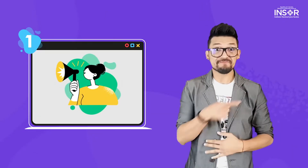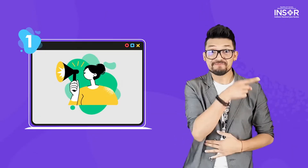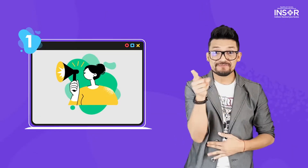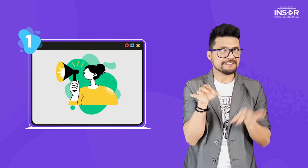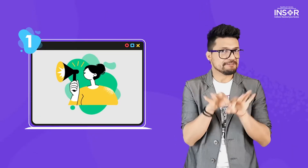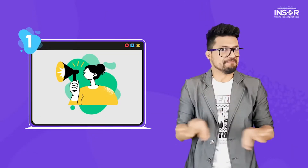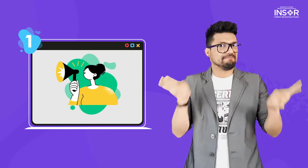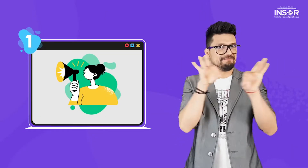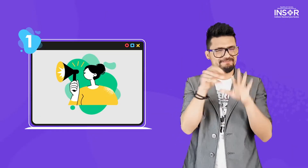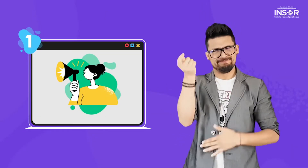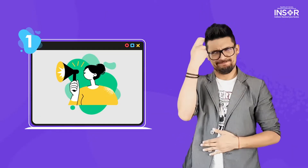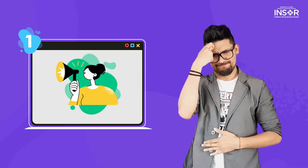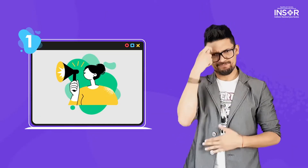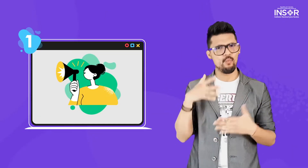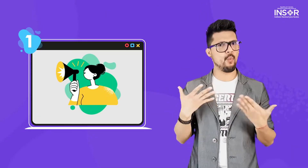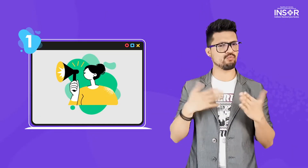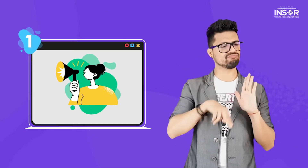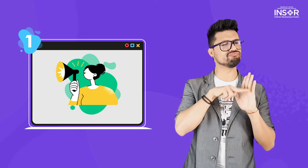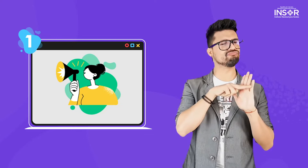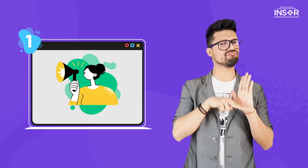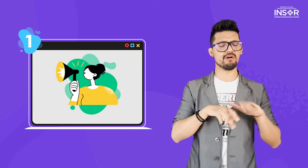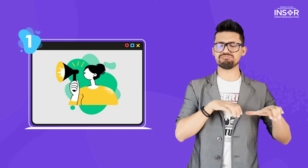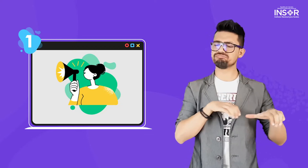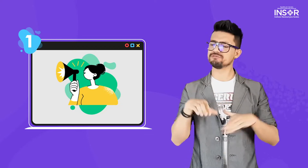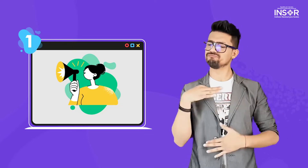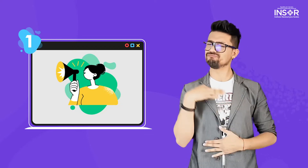Es importante que tengan presente la siguiente norma de comportamiento: